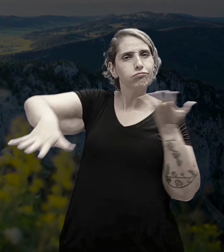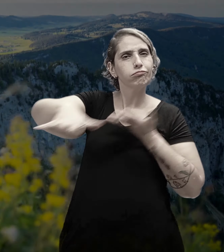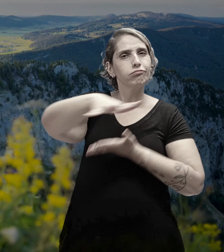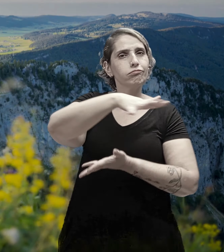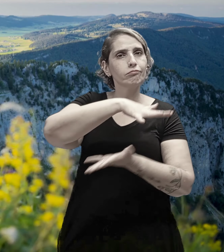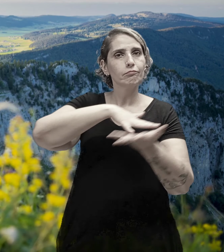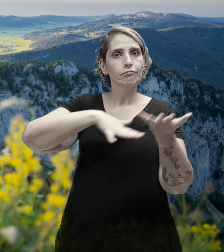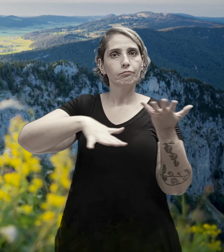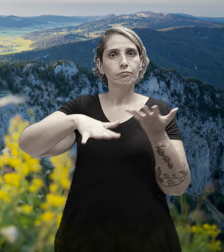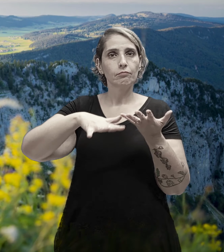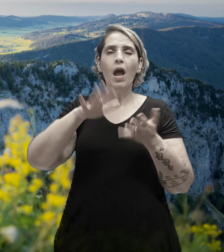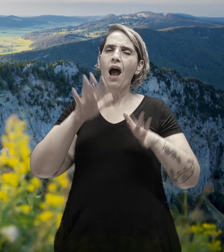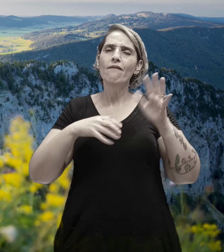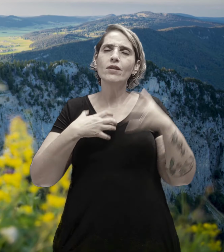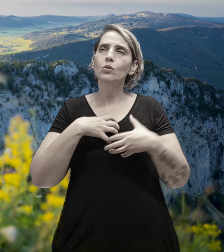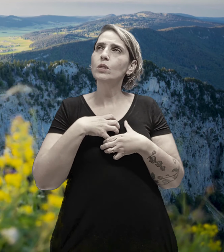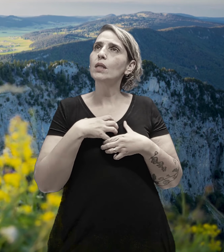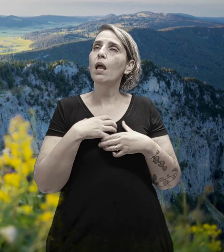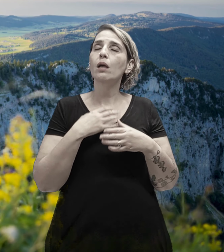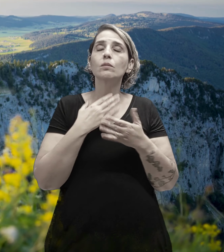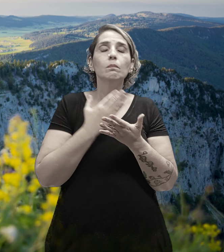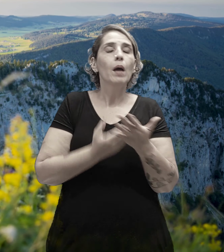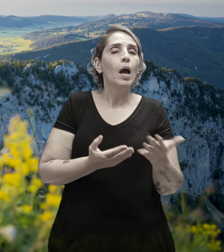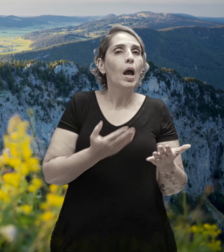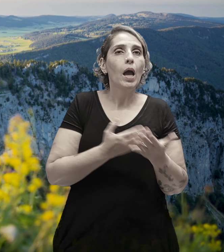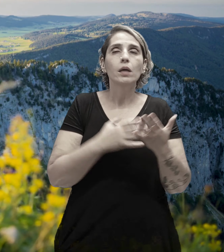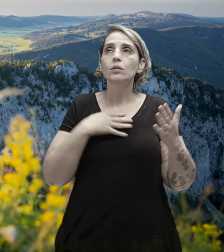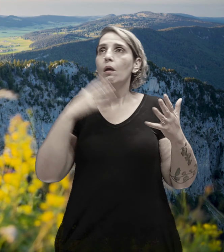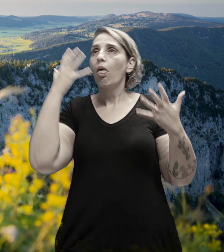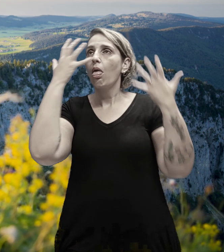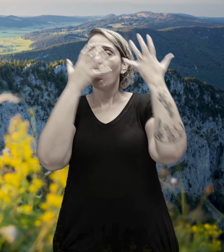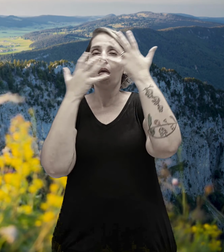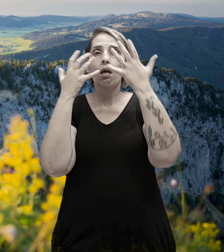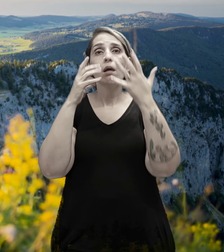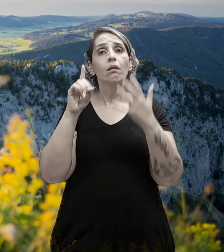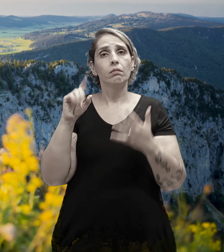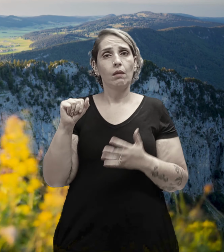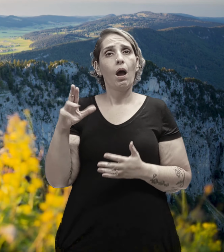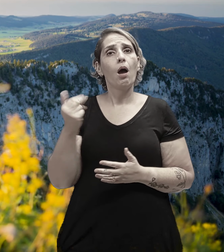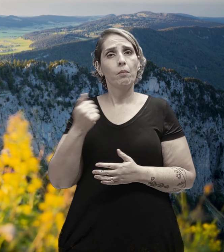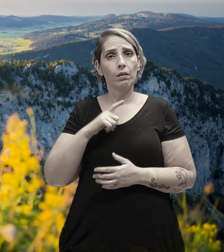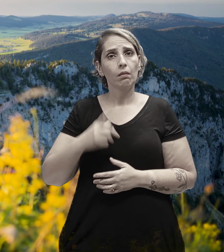Mesmo quando nos sentimos perdidos, o Dharma está sempre presente.